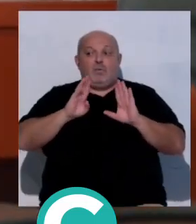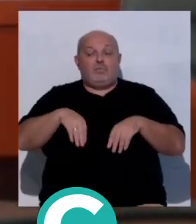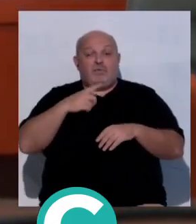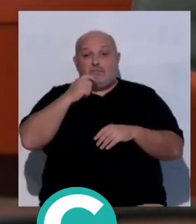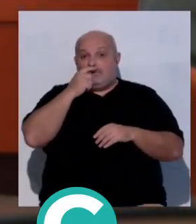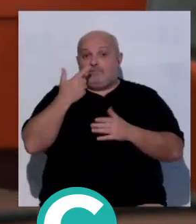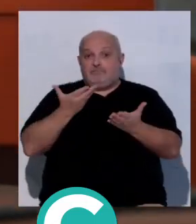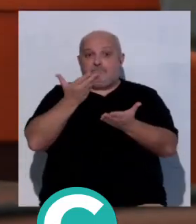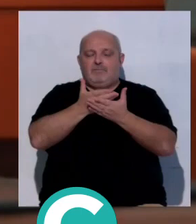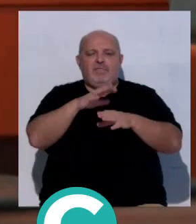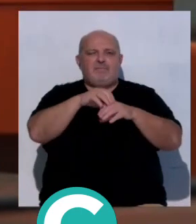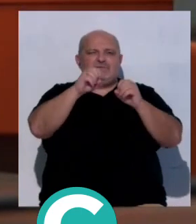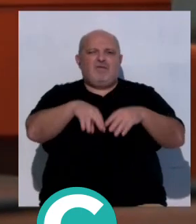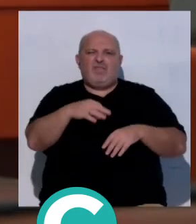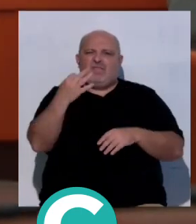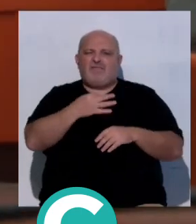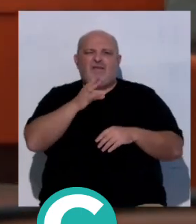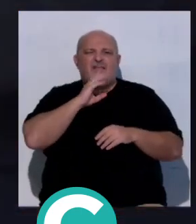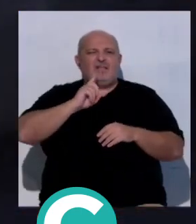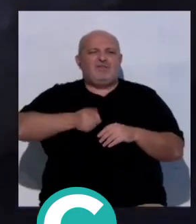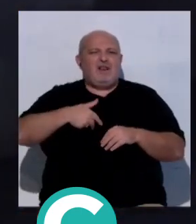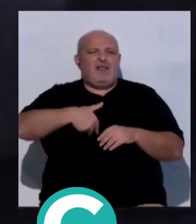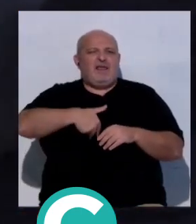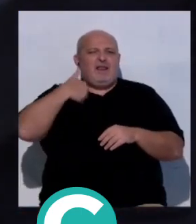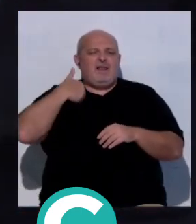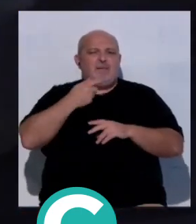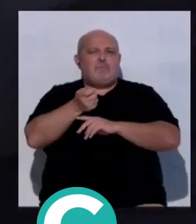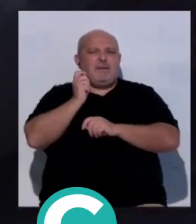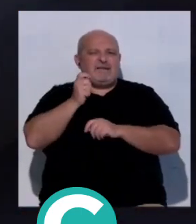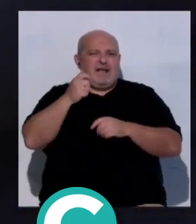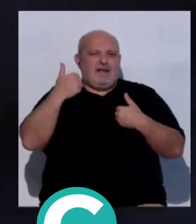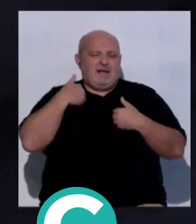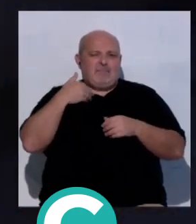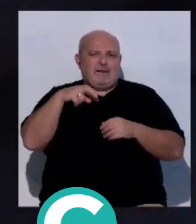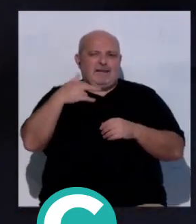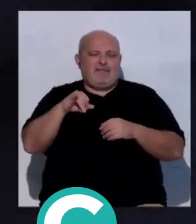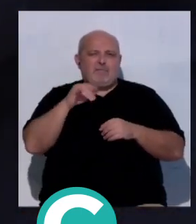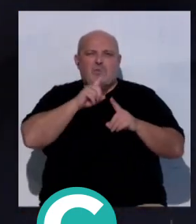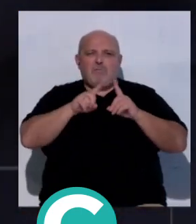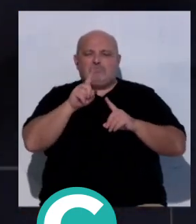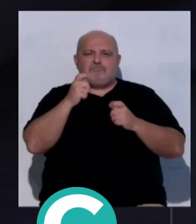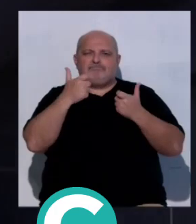ha pedido la dimisión del actual director general de pesca Martínez por una presunta implicación de